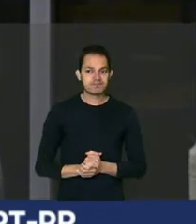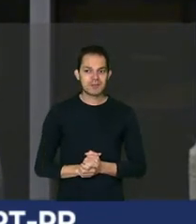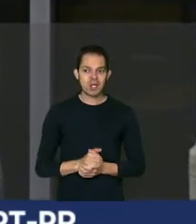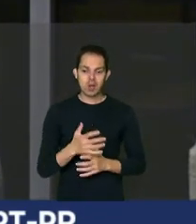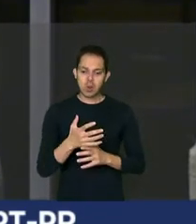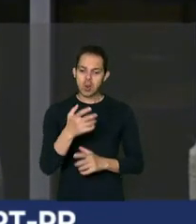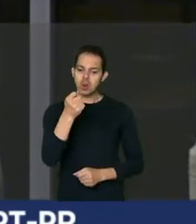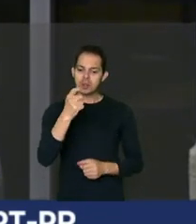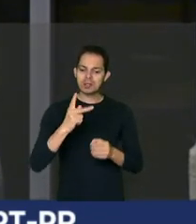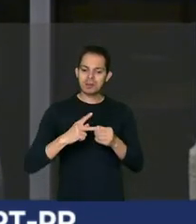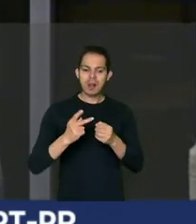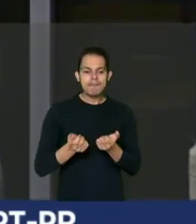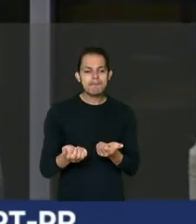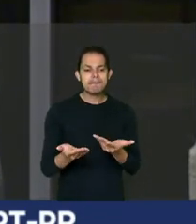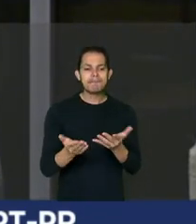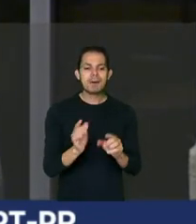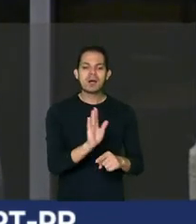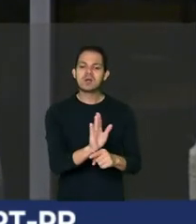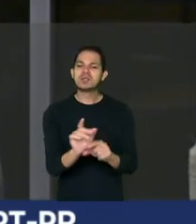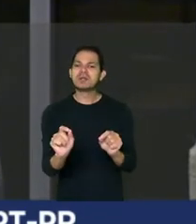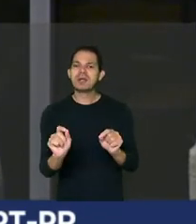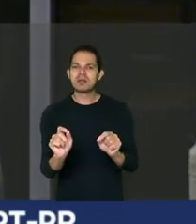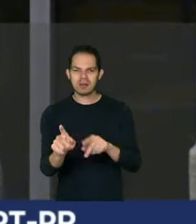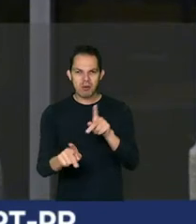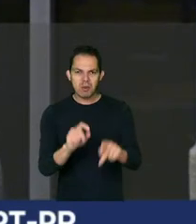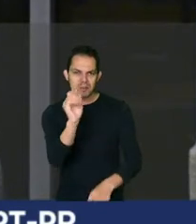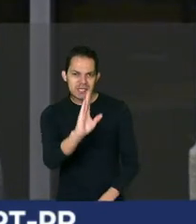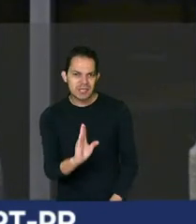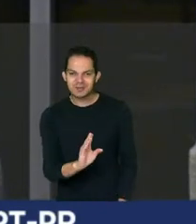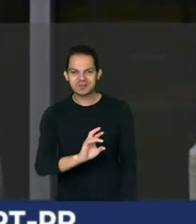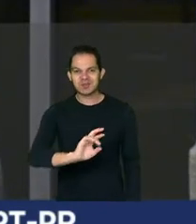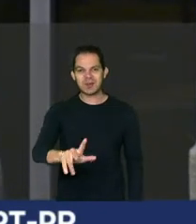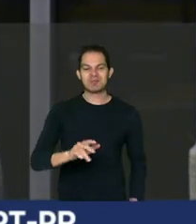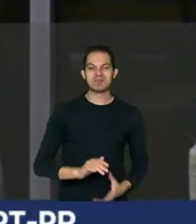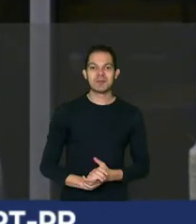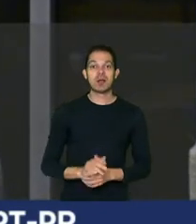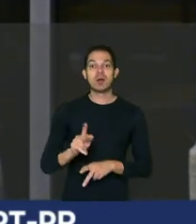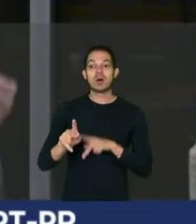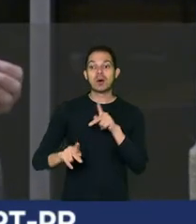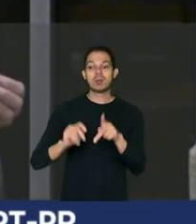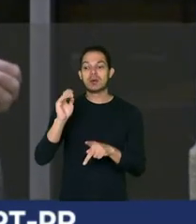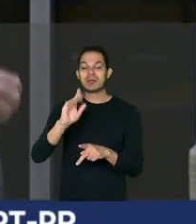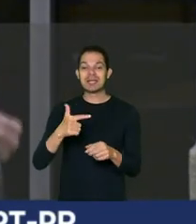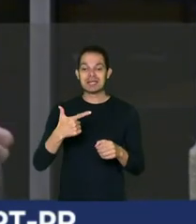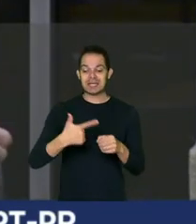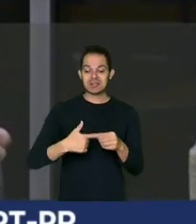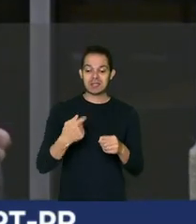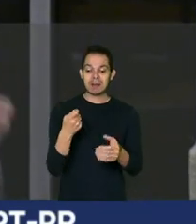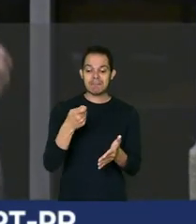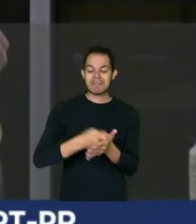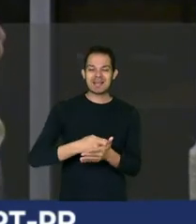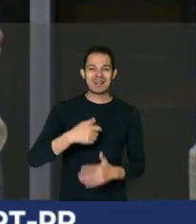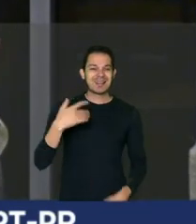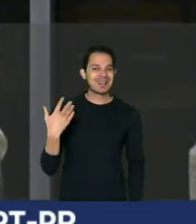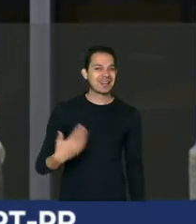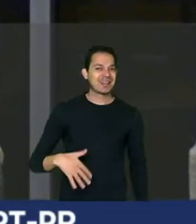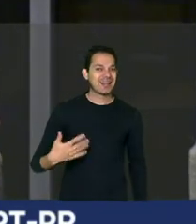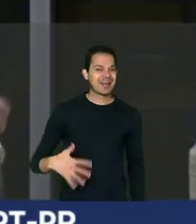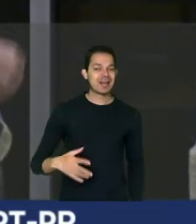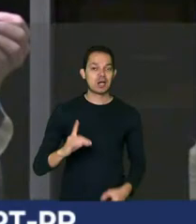ESTÁ SERVINDO ESSE LUCRO DA PETROBRAS? NÃO É AO POVO BRASILEIRO. O POVO BRASILEIRO PAGA UMA DAS GASOLINAS MAIS CARAS, O ÓLEO DIESEL MAIS